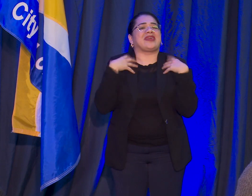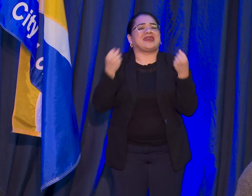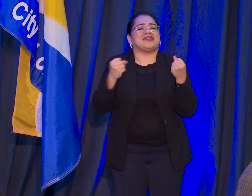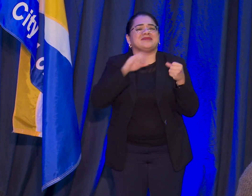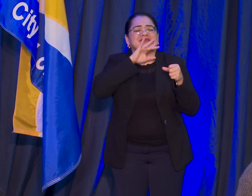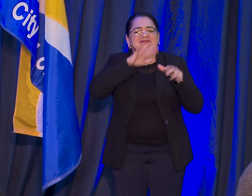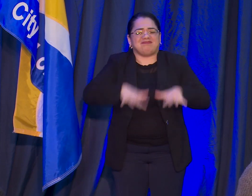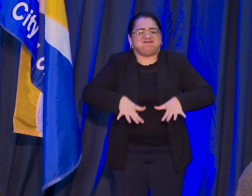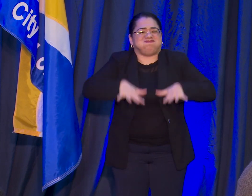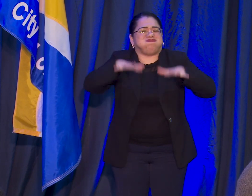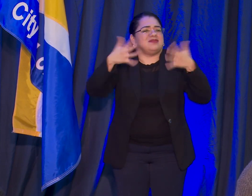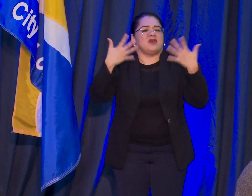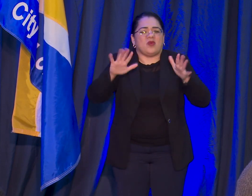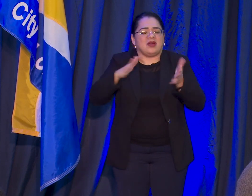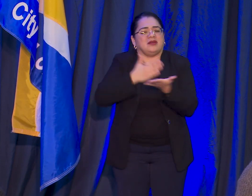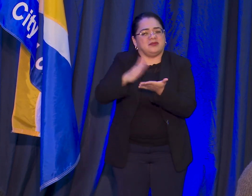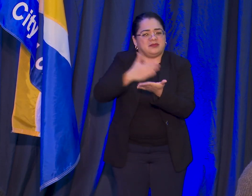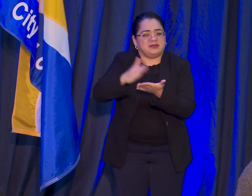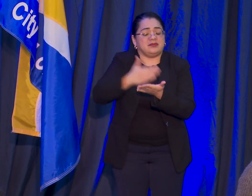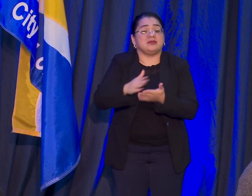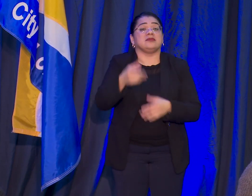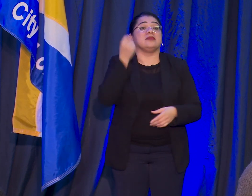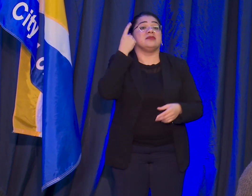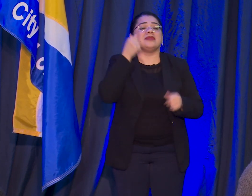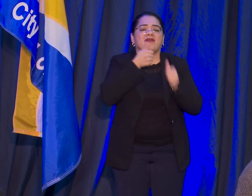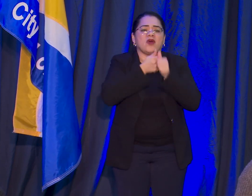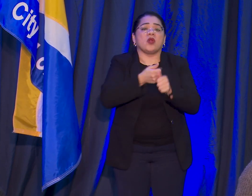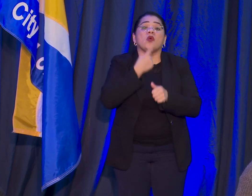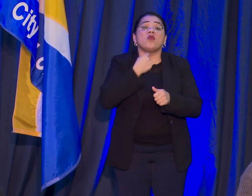estación en el lugar es donde estan Mercado como Rojo Azul para las personas